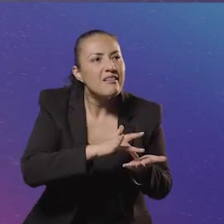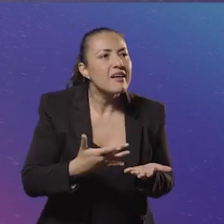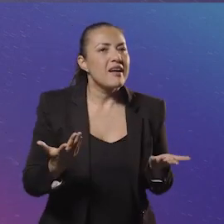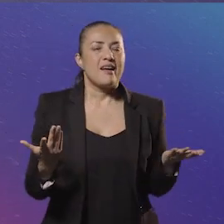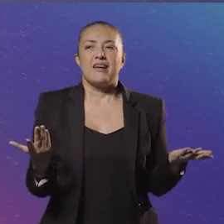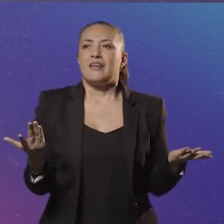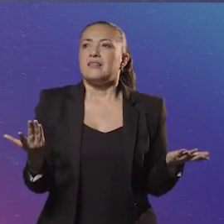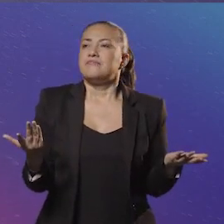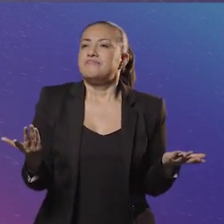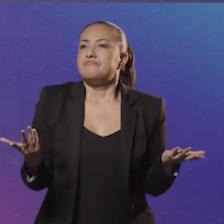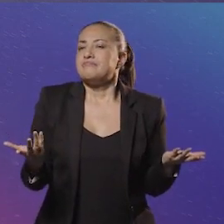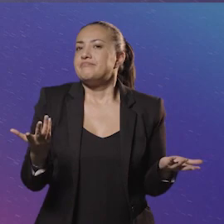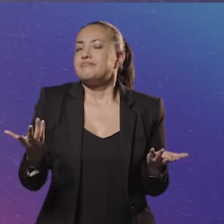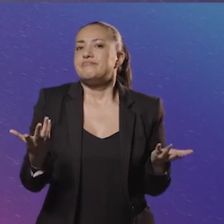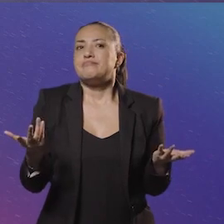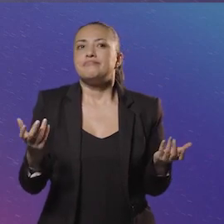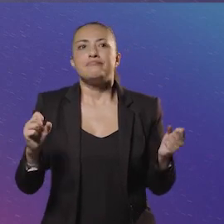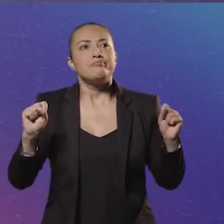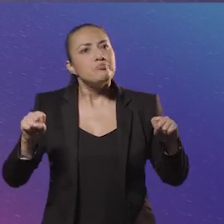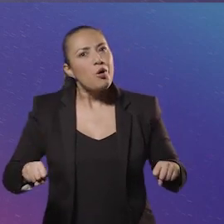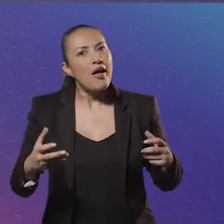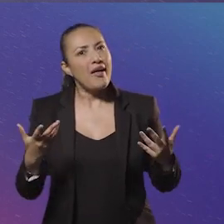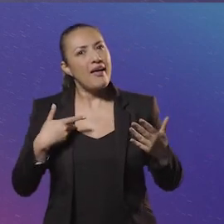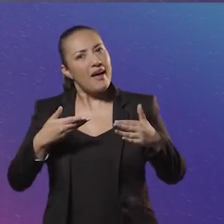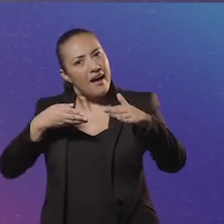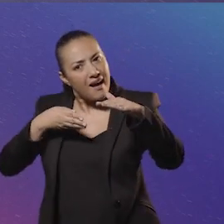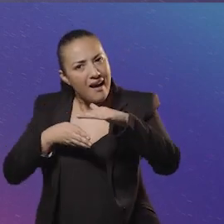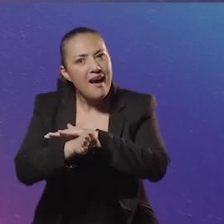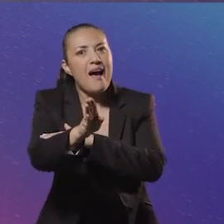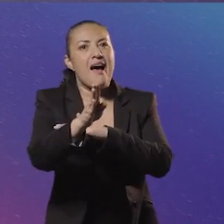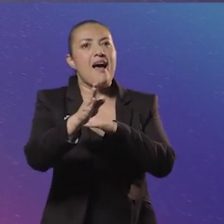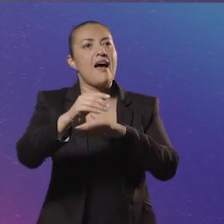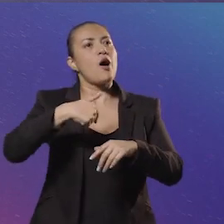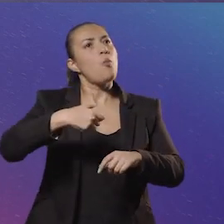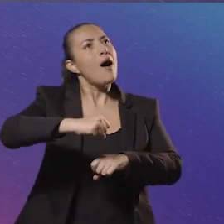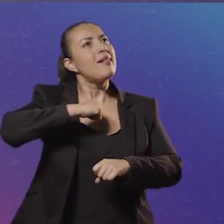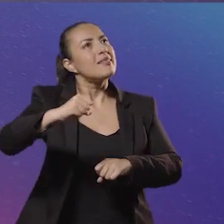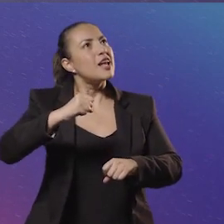de poder acceder a ese derecho a la ciudad.